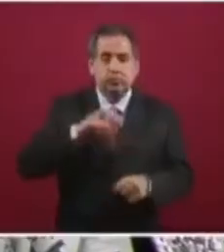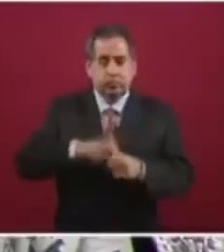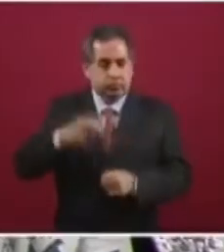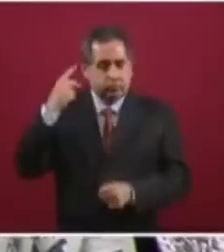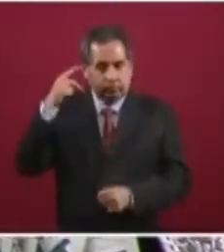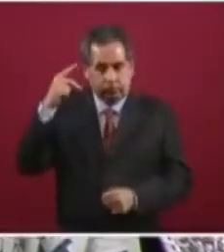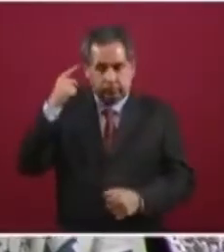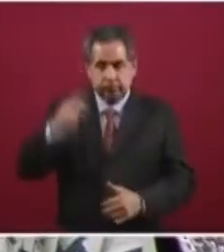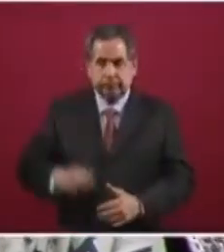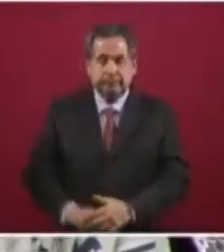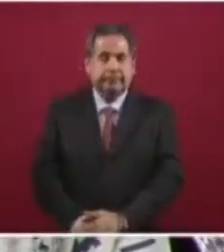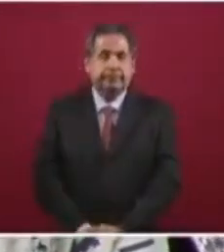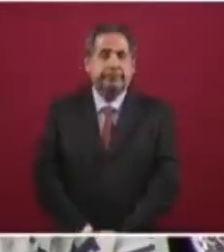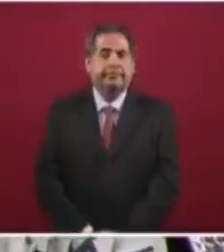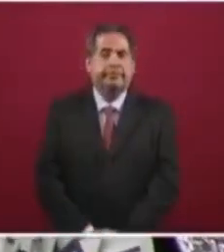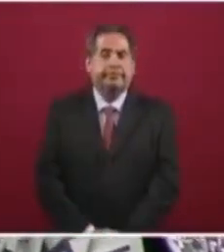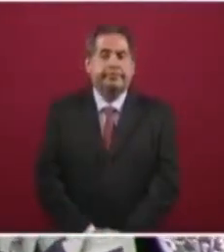Puebla.